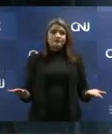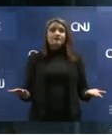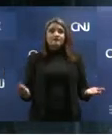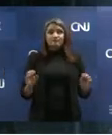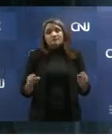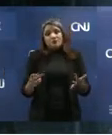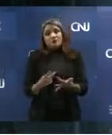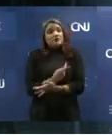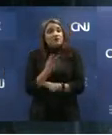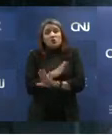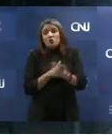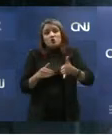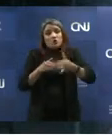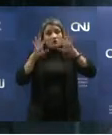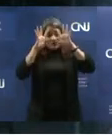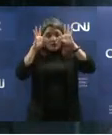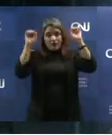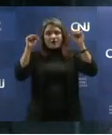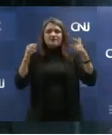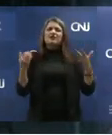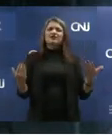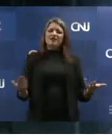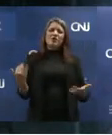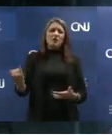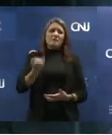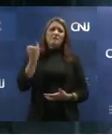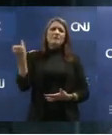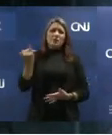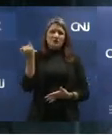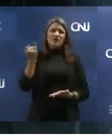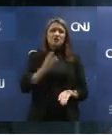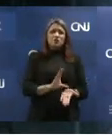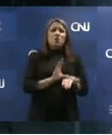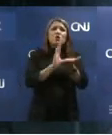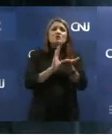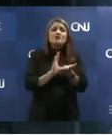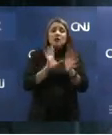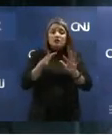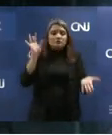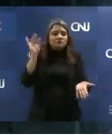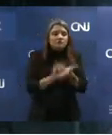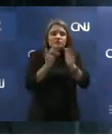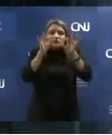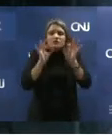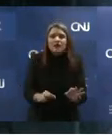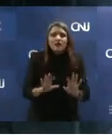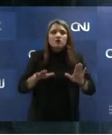Então, acho que é importante que esse conselho fixe. Qual é a interpretação adequada e correta